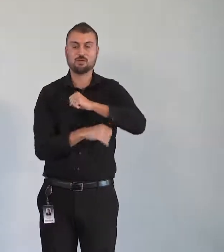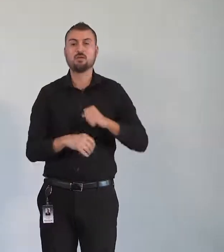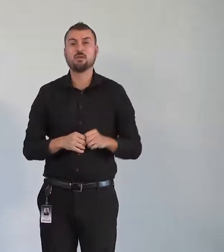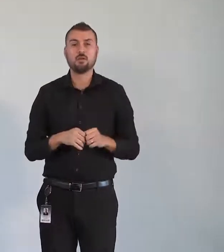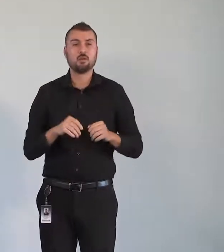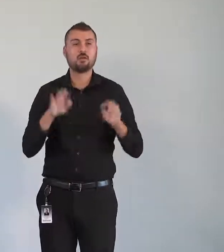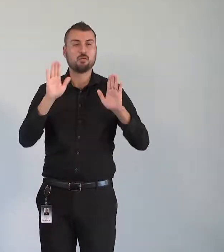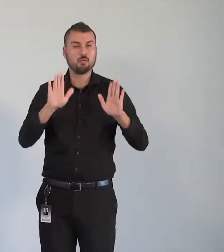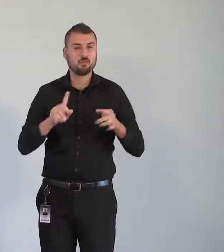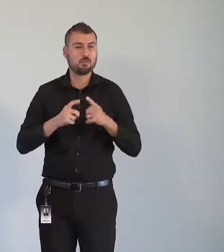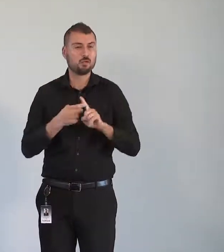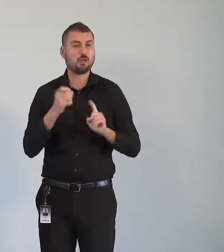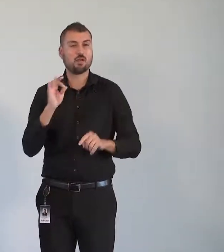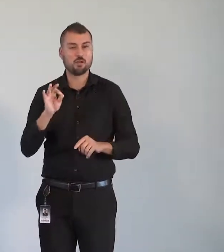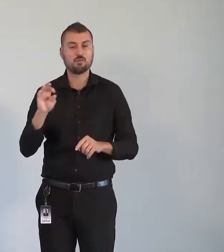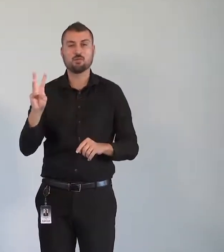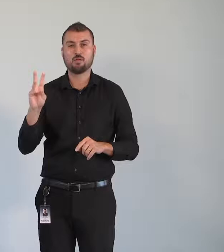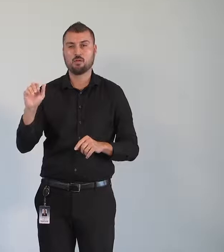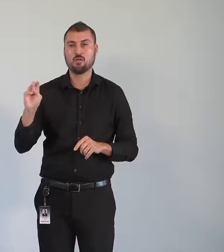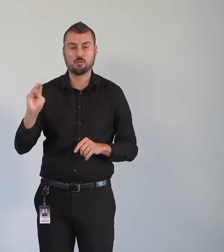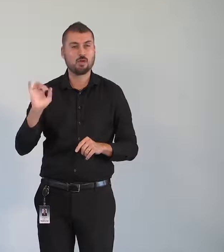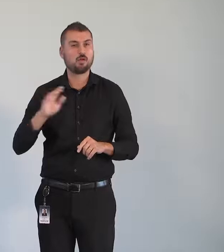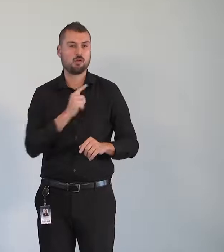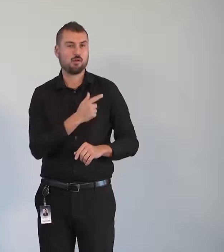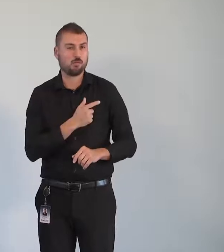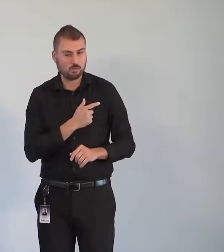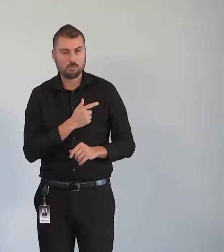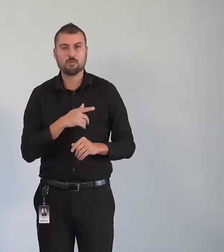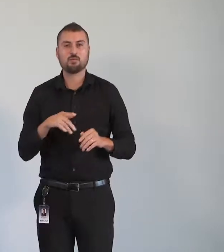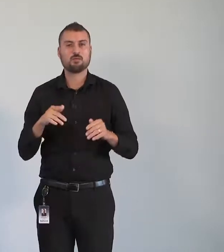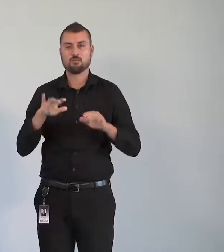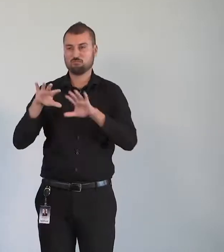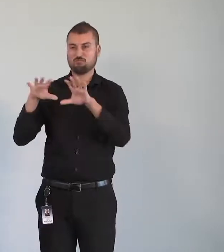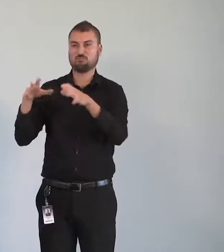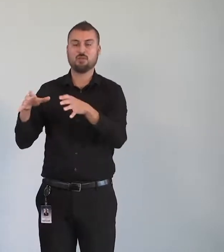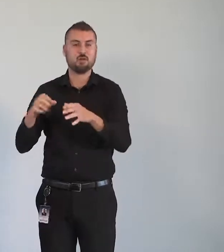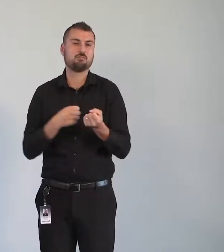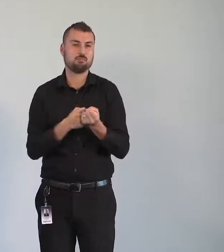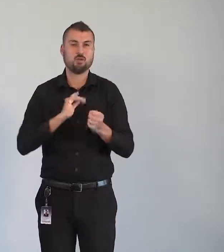Museo de Arte de Wichita son un grupo de voluntarios leales que apoyan todas nuestras exhibiciones también